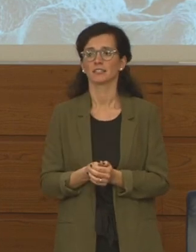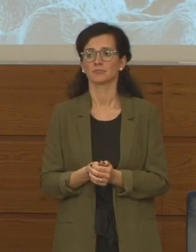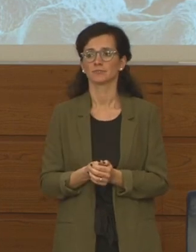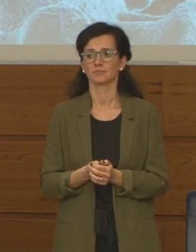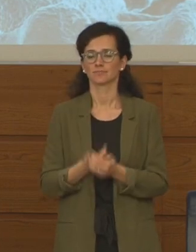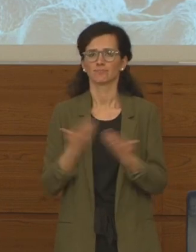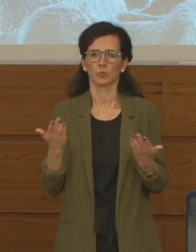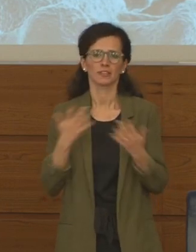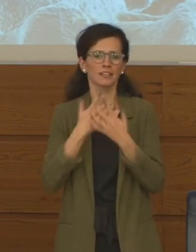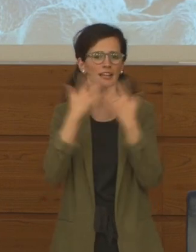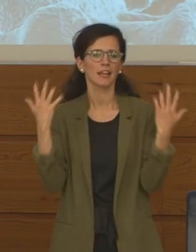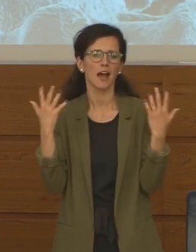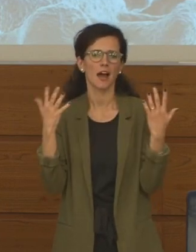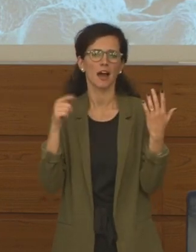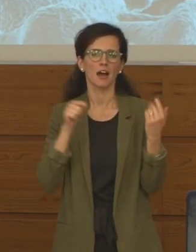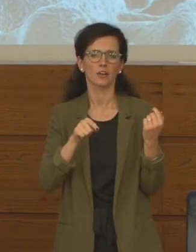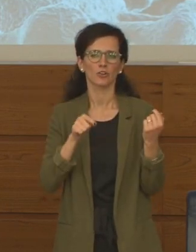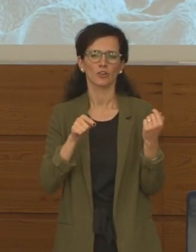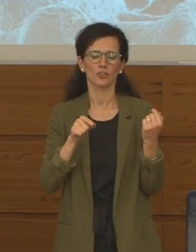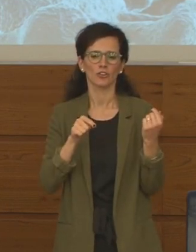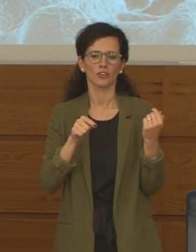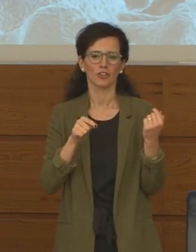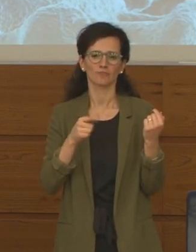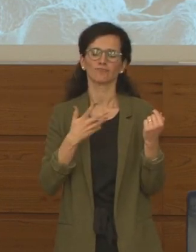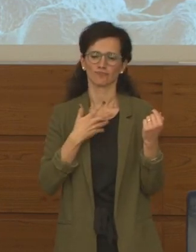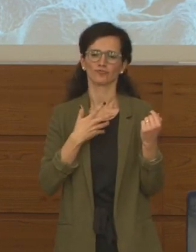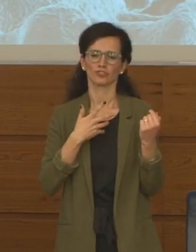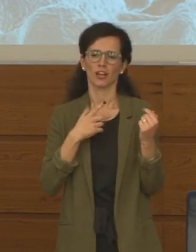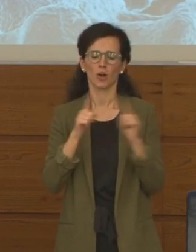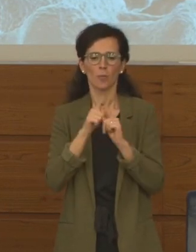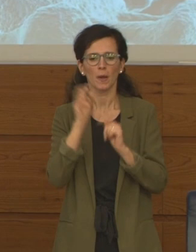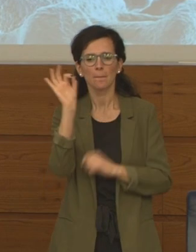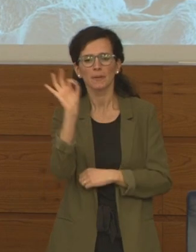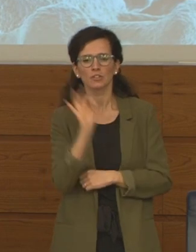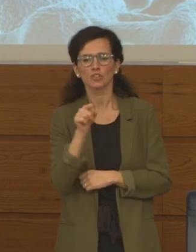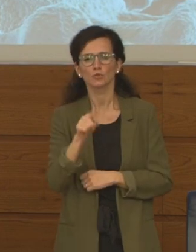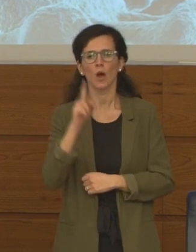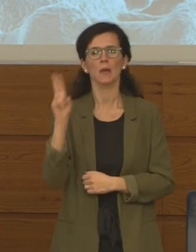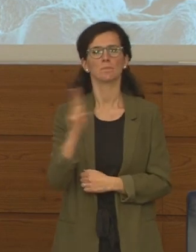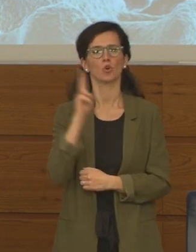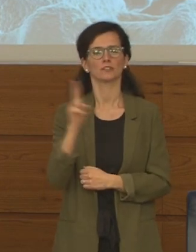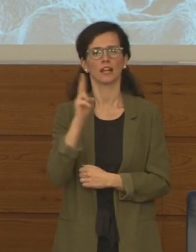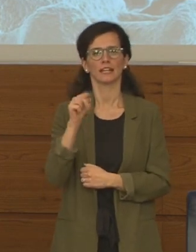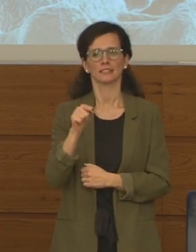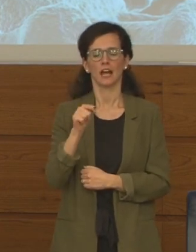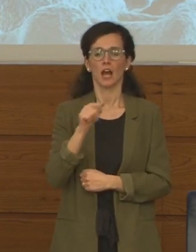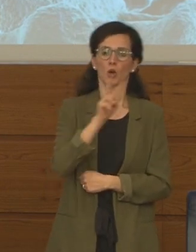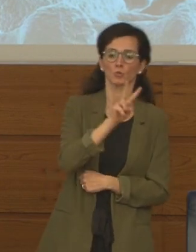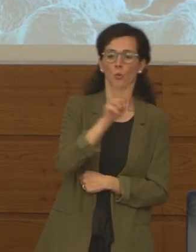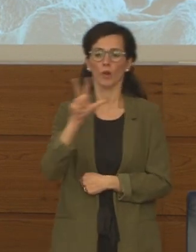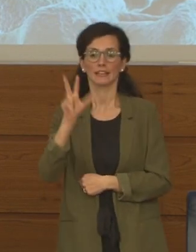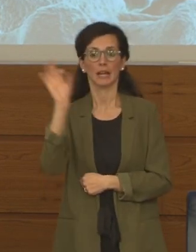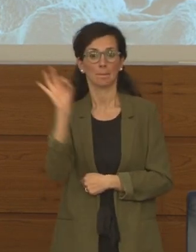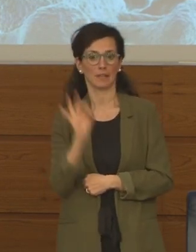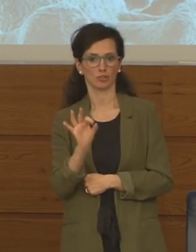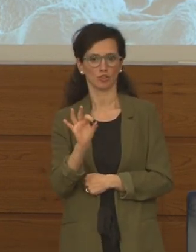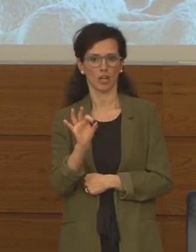spiega il fatto che ci sia un tasso di mortalità del 2-3% dovuto a